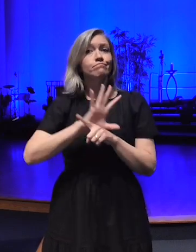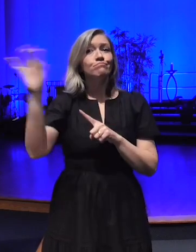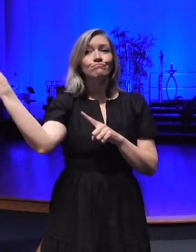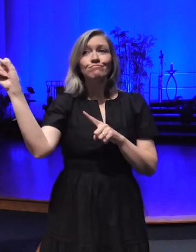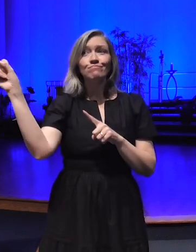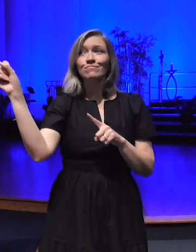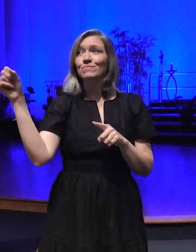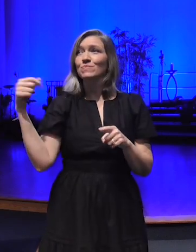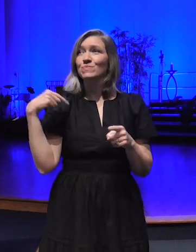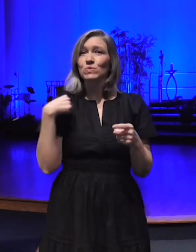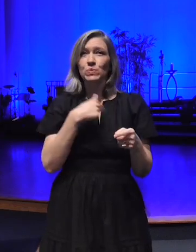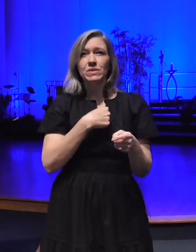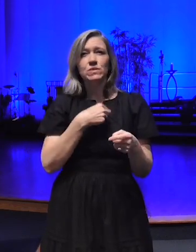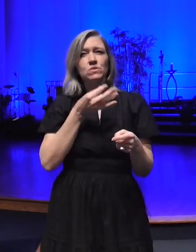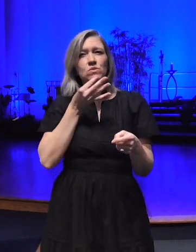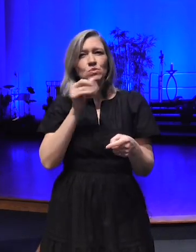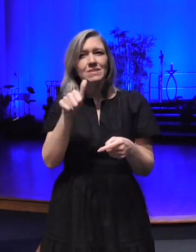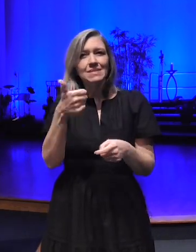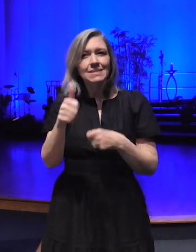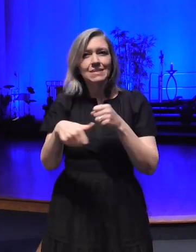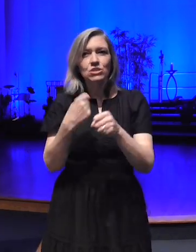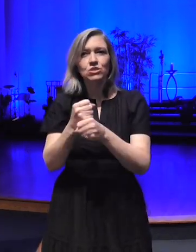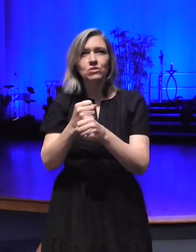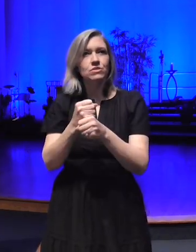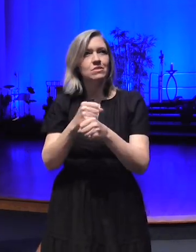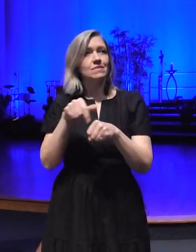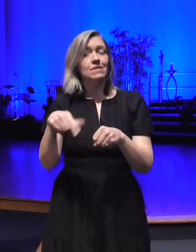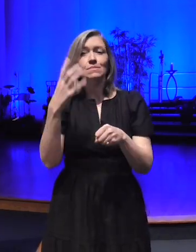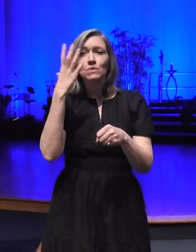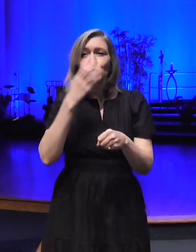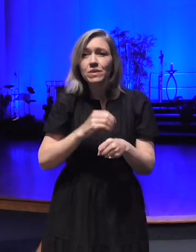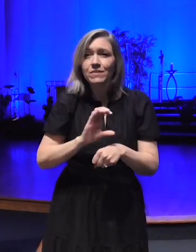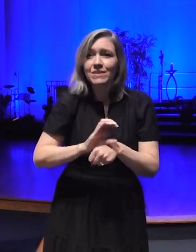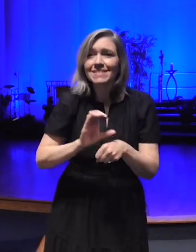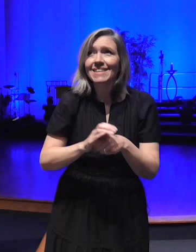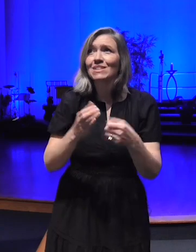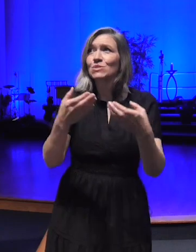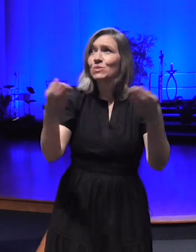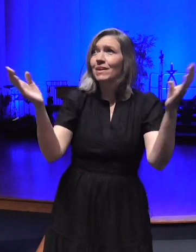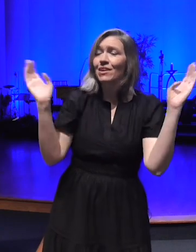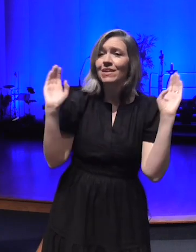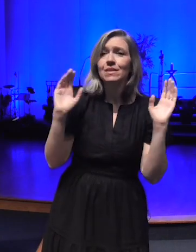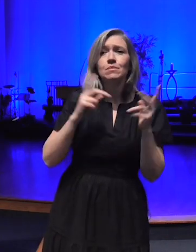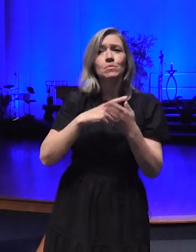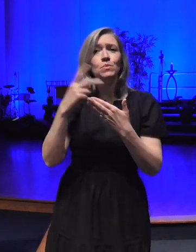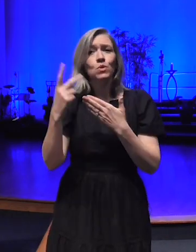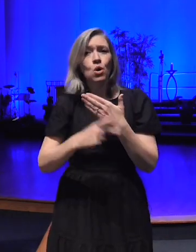décimo aniversario de este hermoso santuario y todos los programas, todo iba maravillosamente